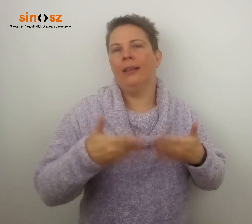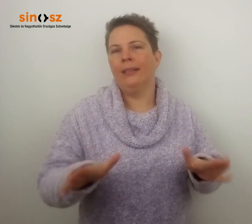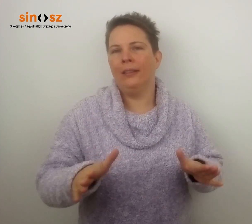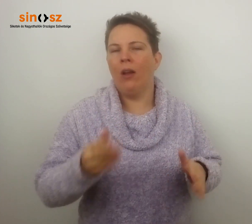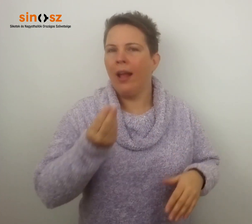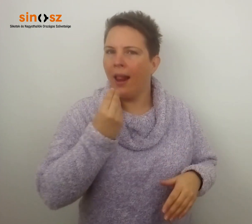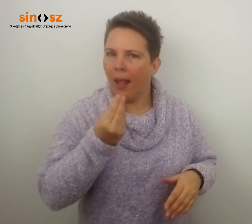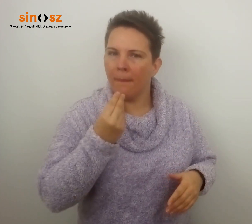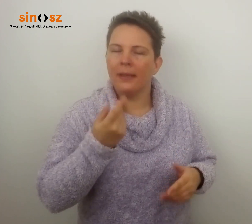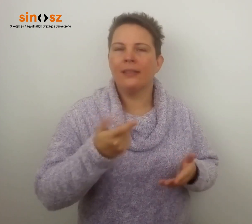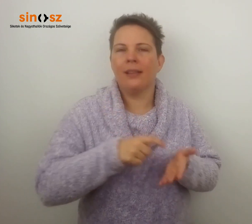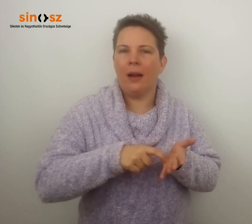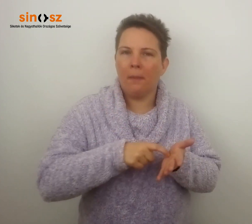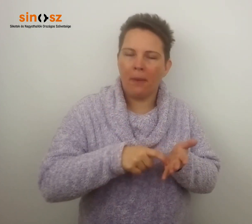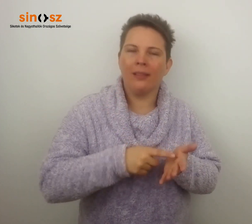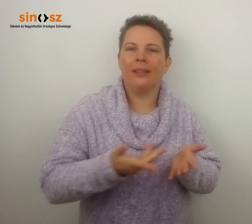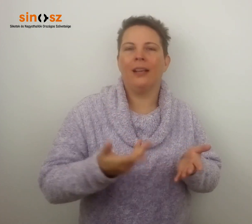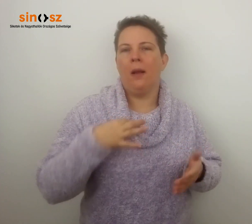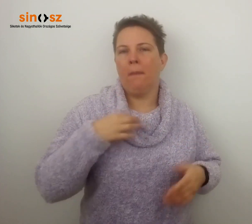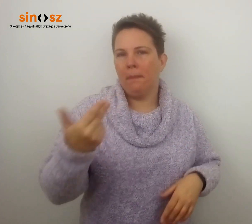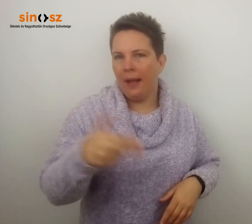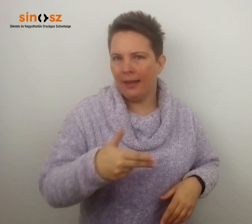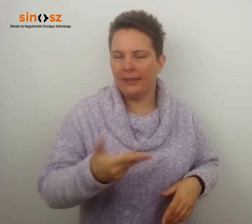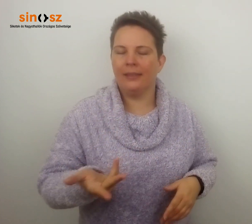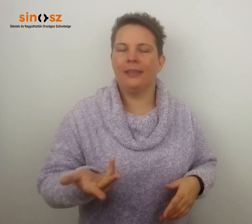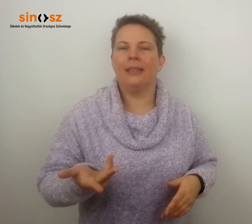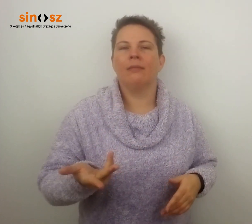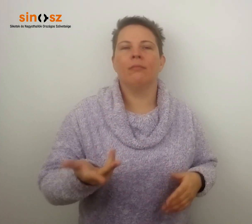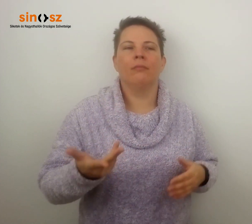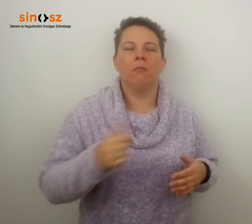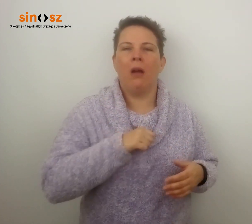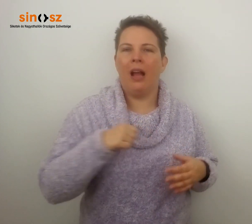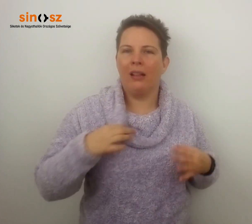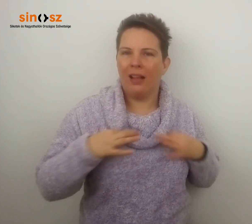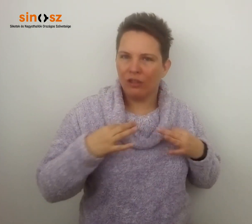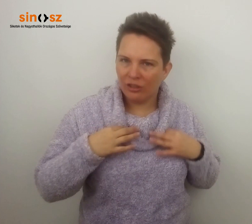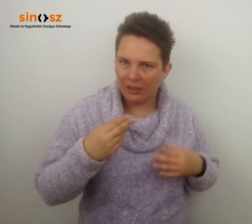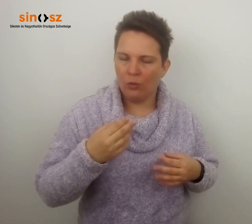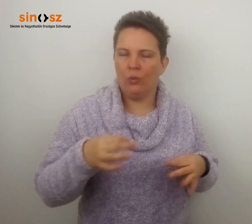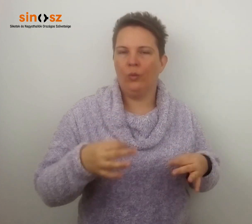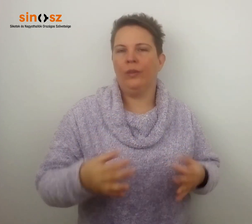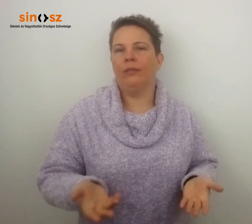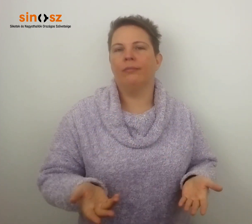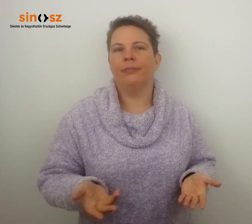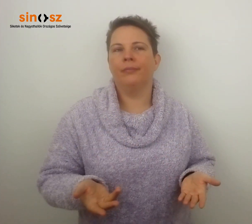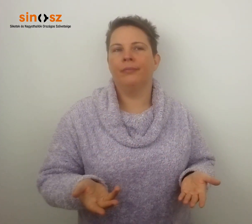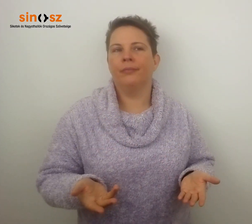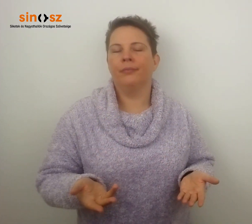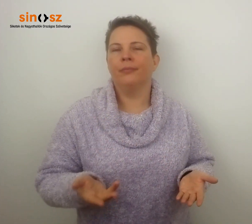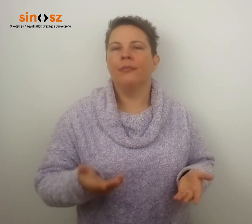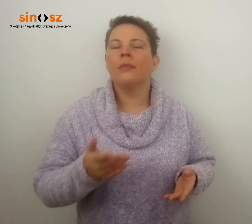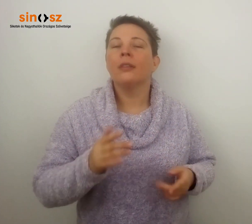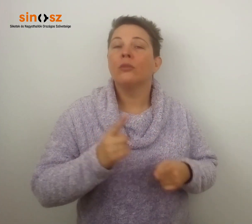Továbbra nyitva lesznek az élelmiszerboltok, patikák, benzinkutak, magánegészségügyek.